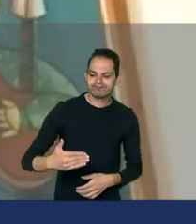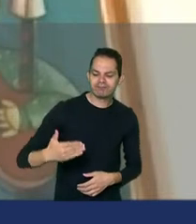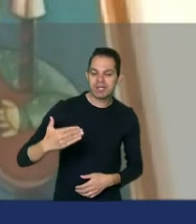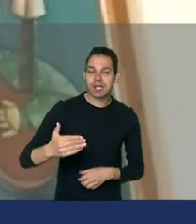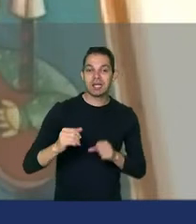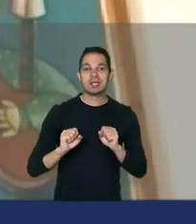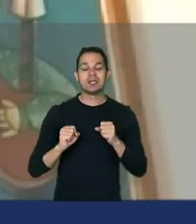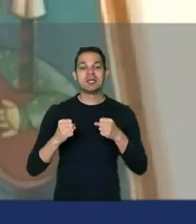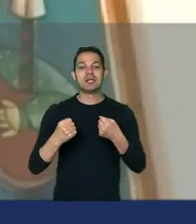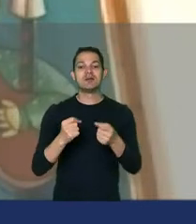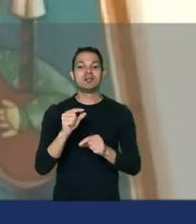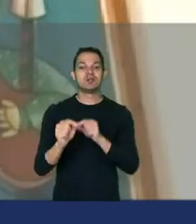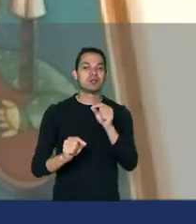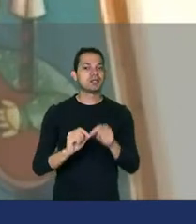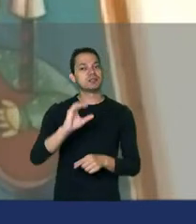ANOS EM DEFESA DO DIREITO É CIDADANIA POLÍTICA DAS